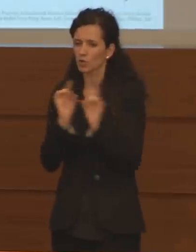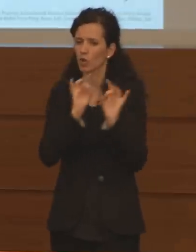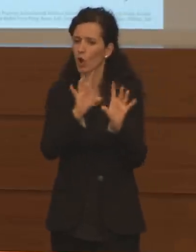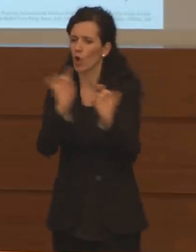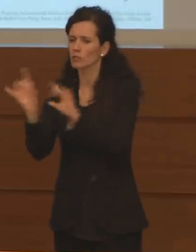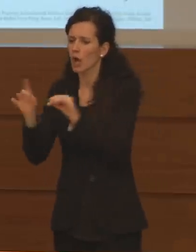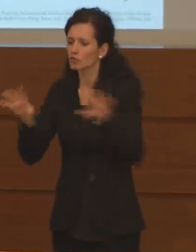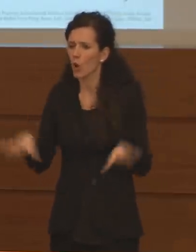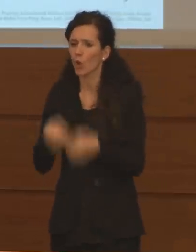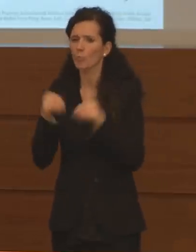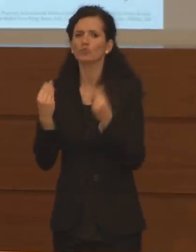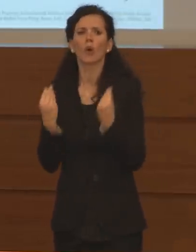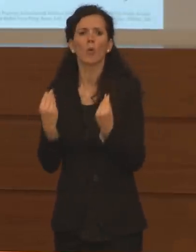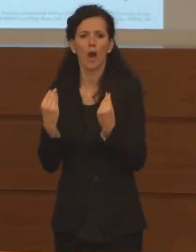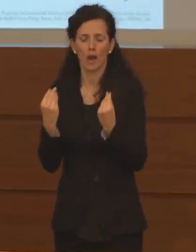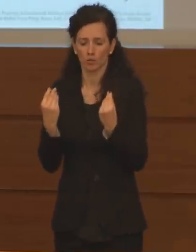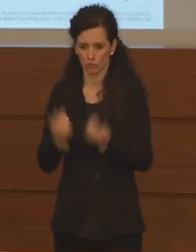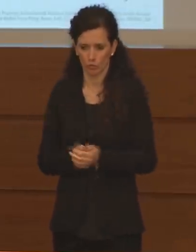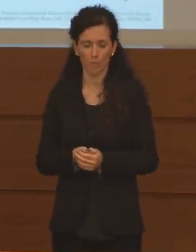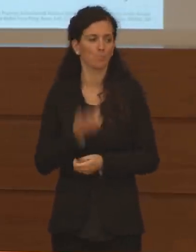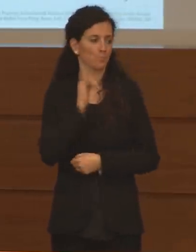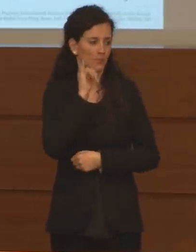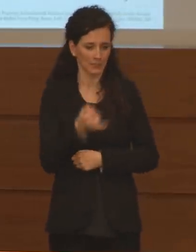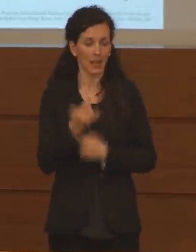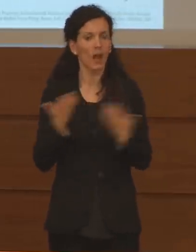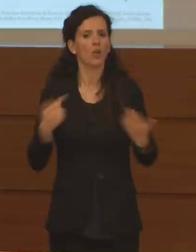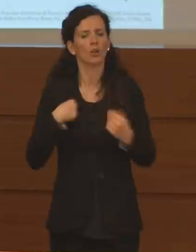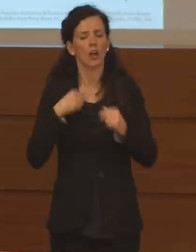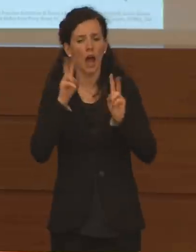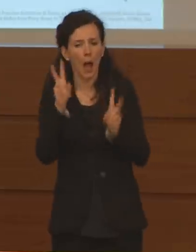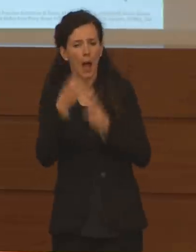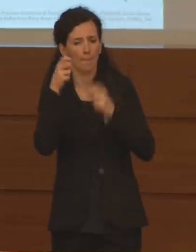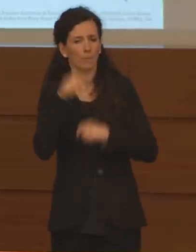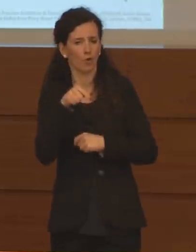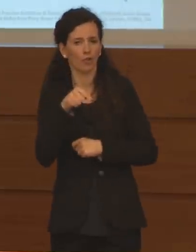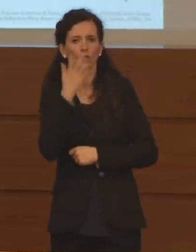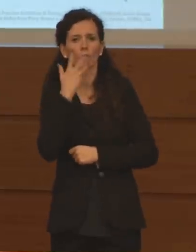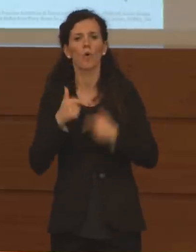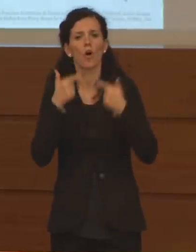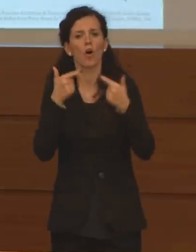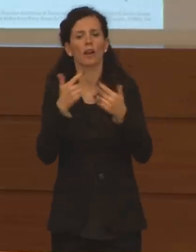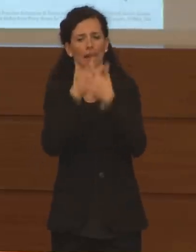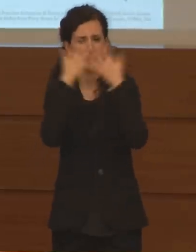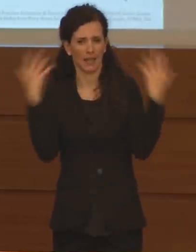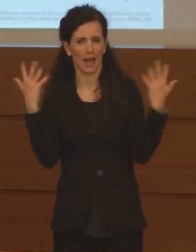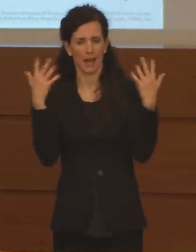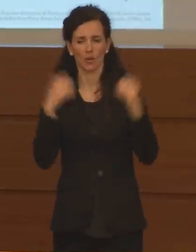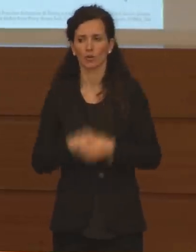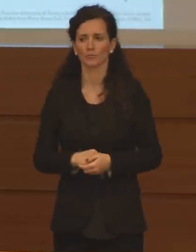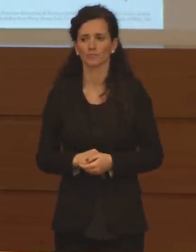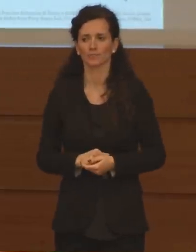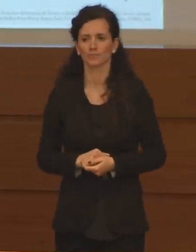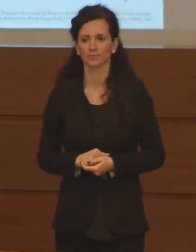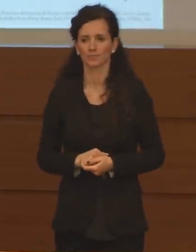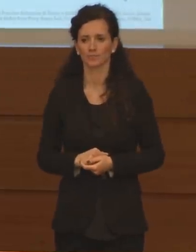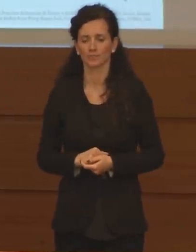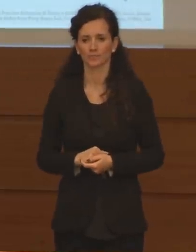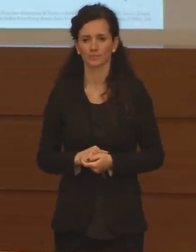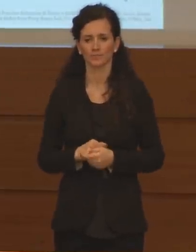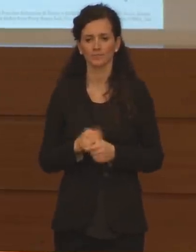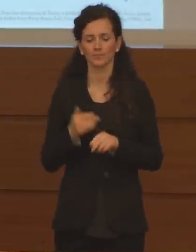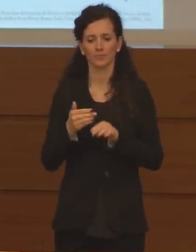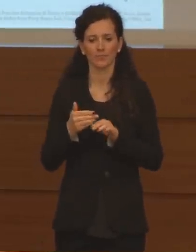Ne approfitto anche per fare un pò chiarezza, prima Borrelli diceva